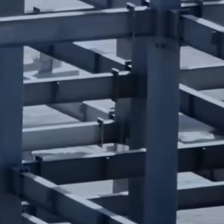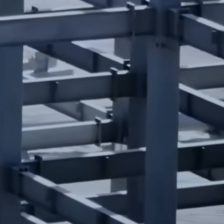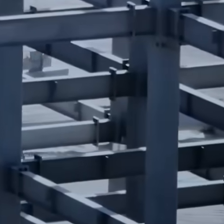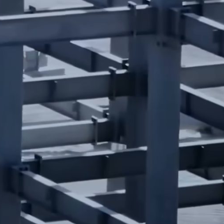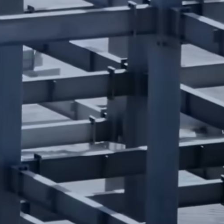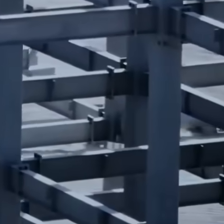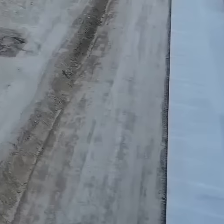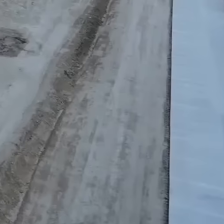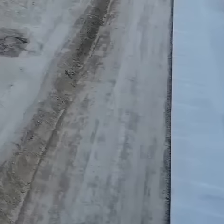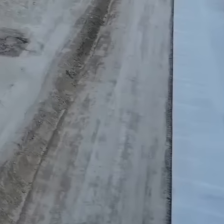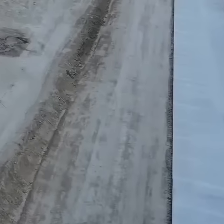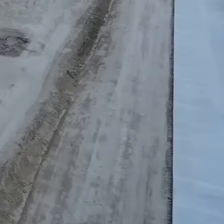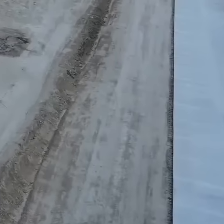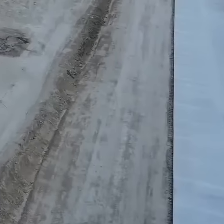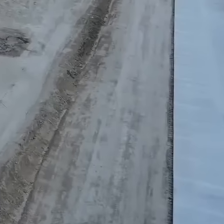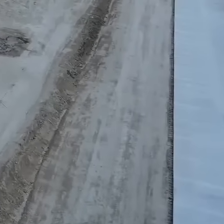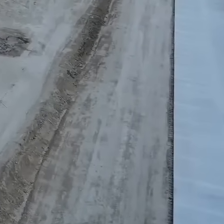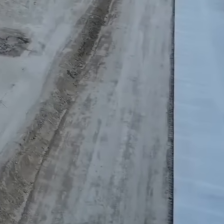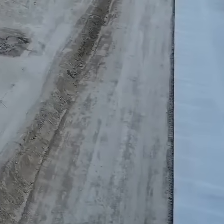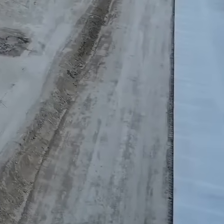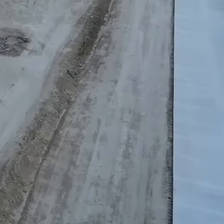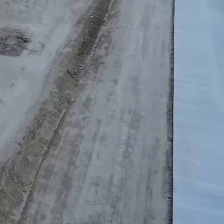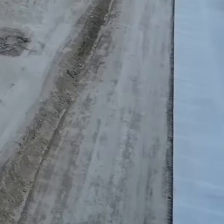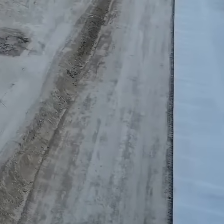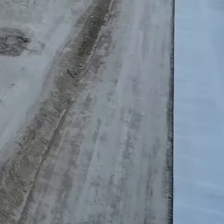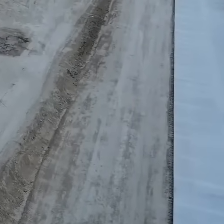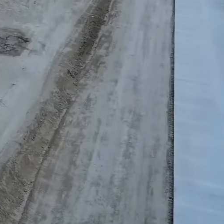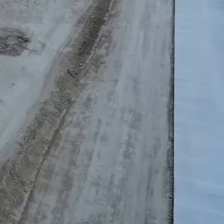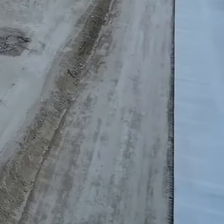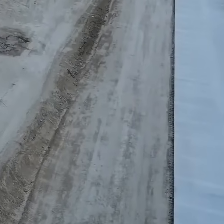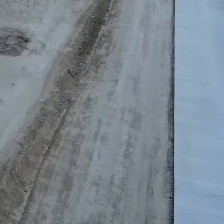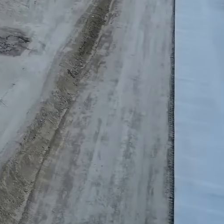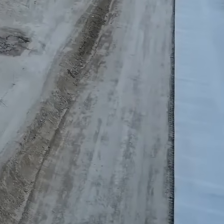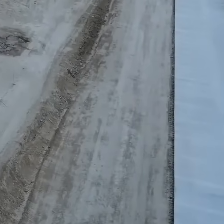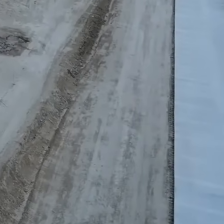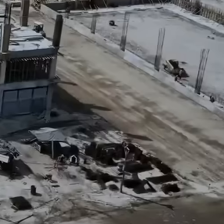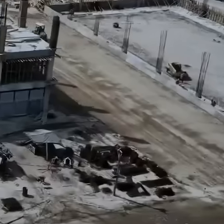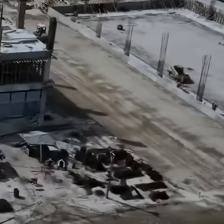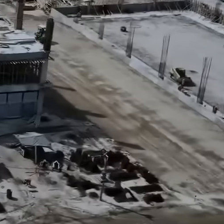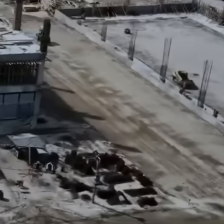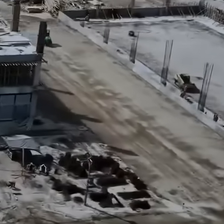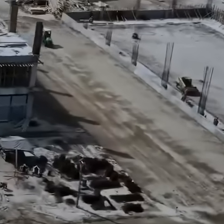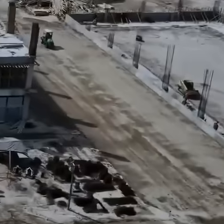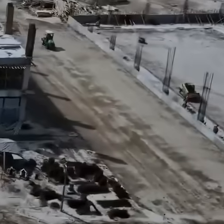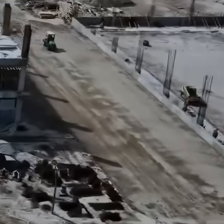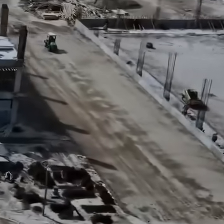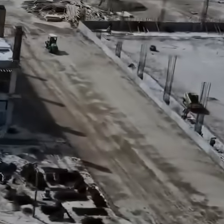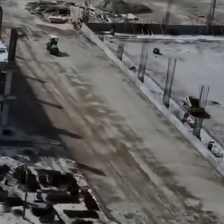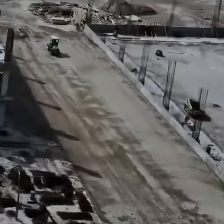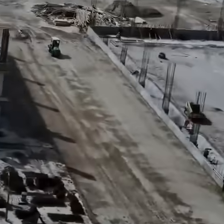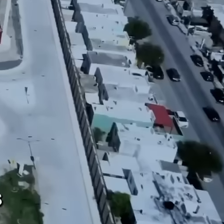lo que impulsó la economía local al generar 3,748 empleos durante los 22 meses de obra.